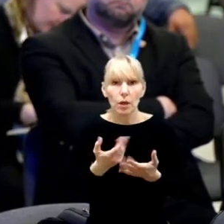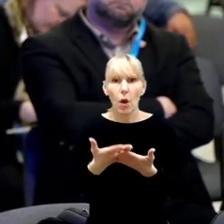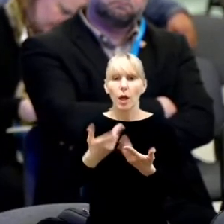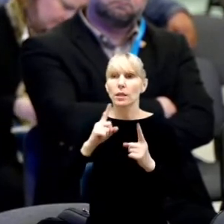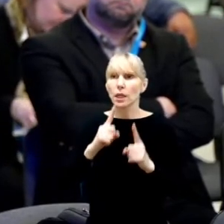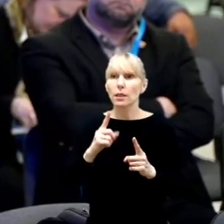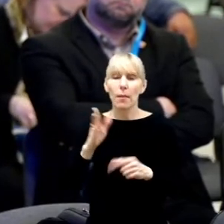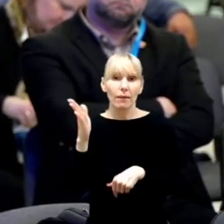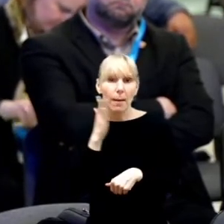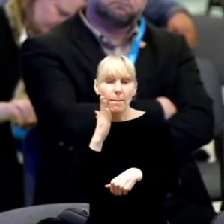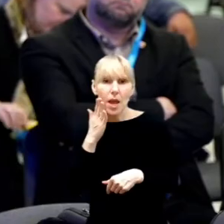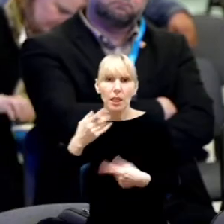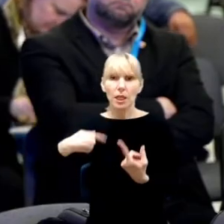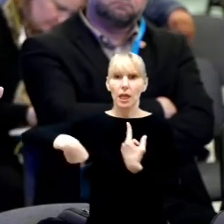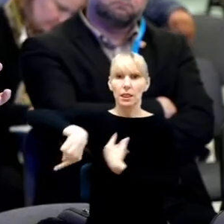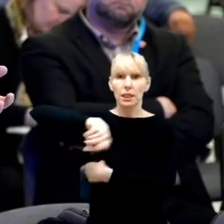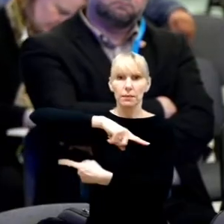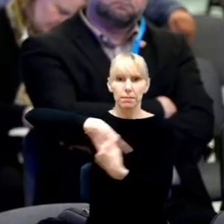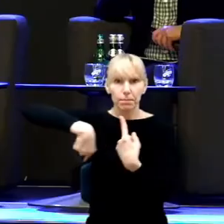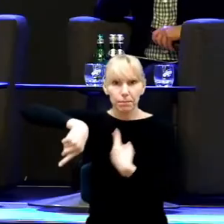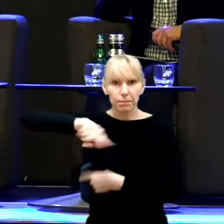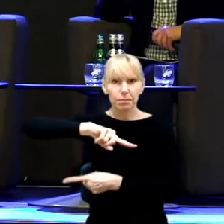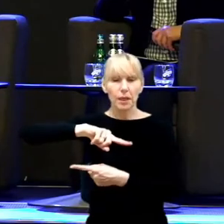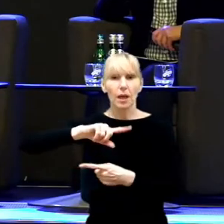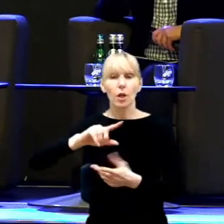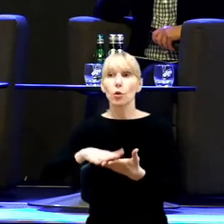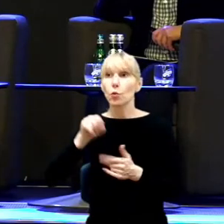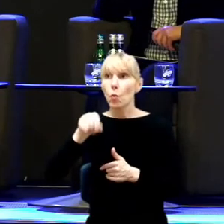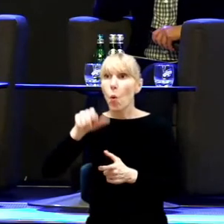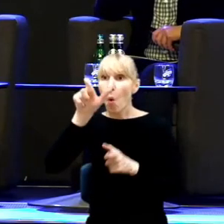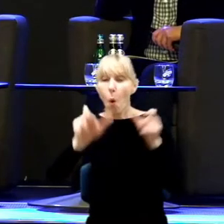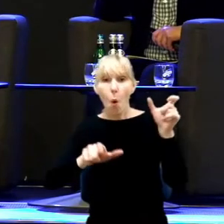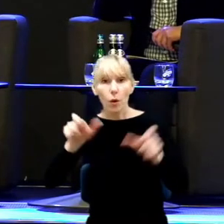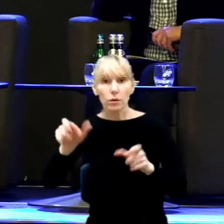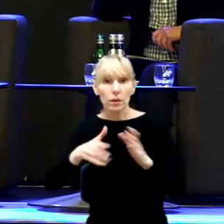Ponieważ te osoby, które pozostają same,